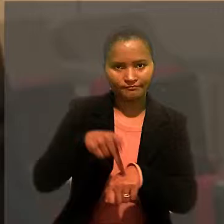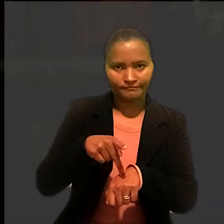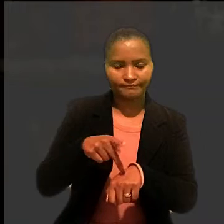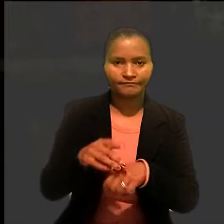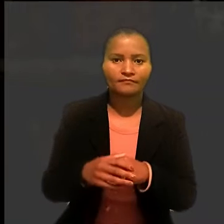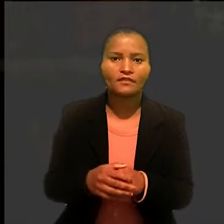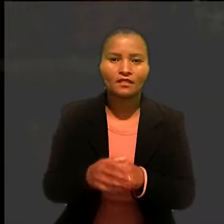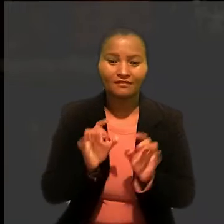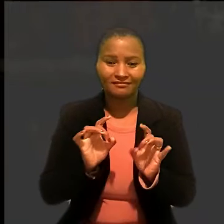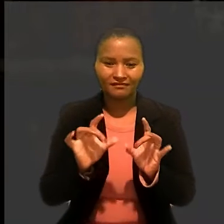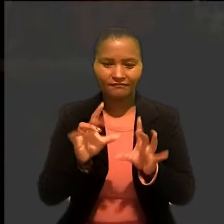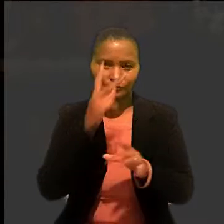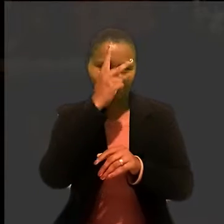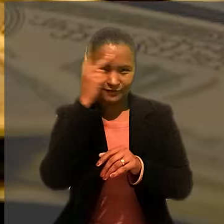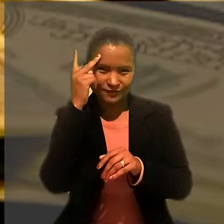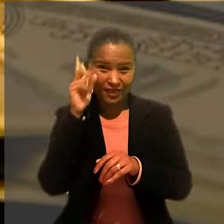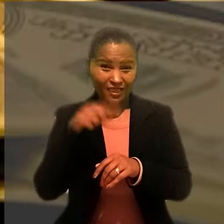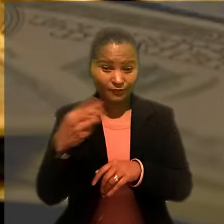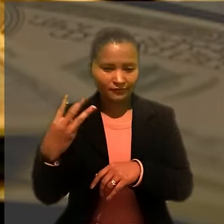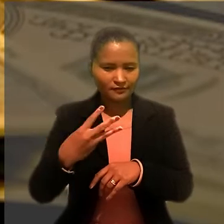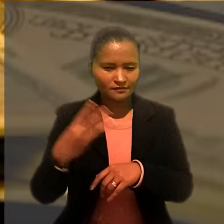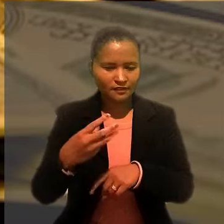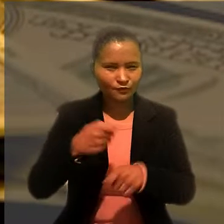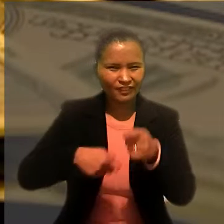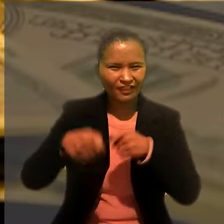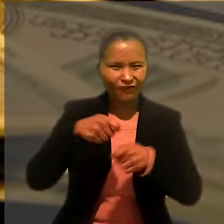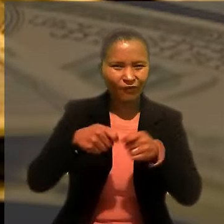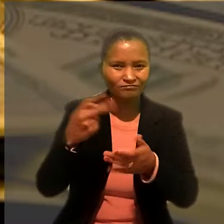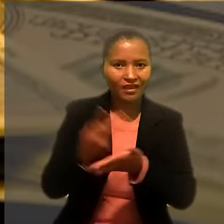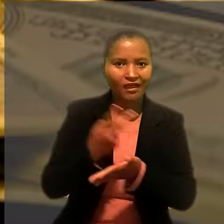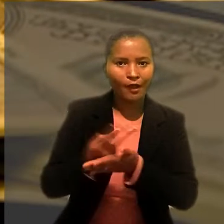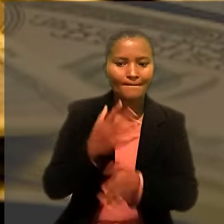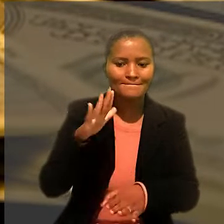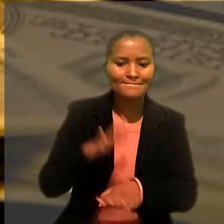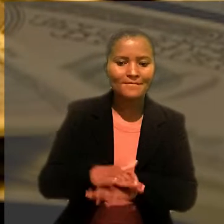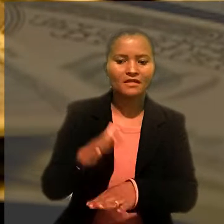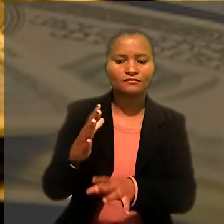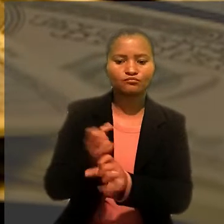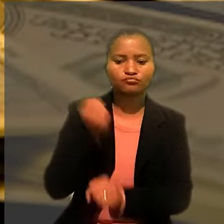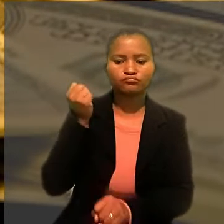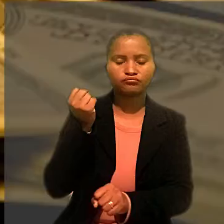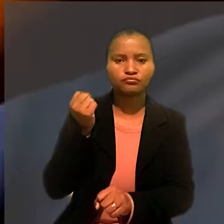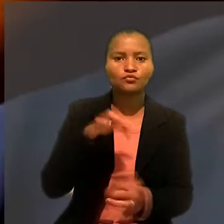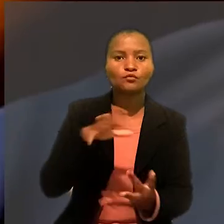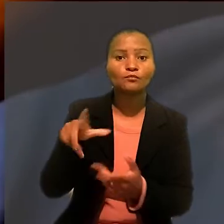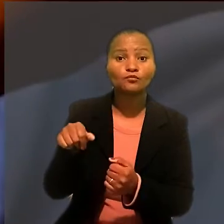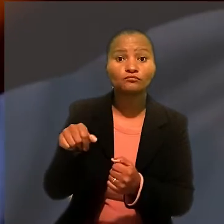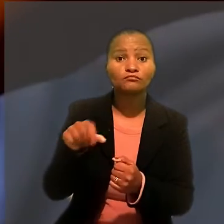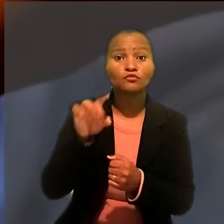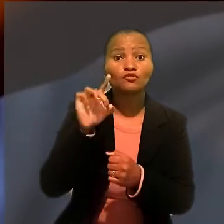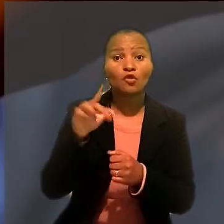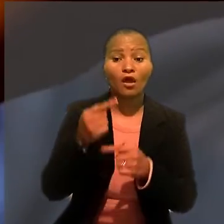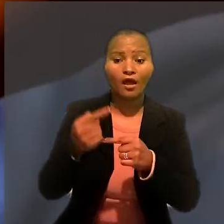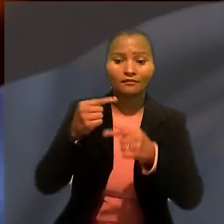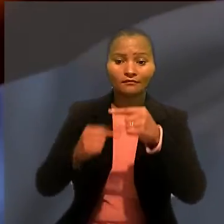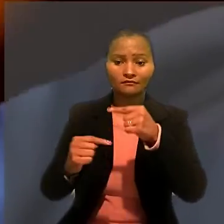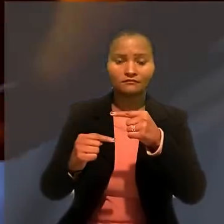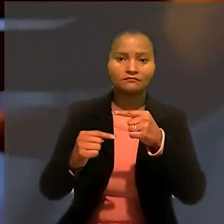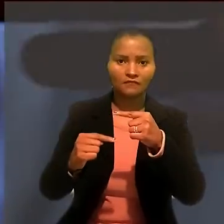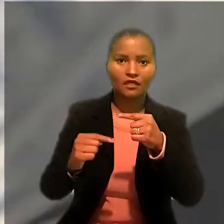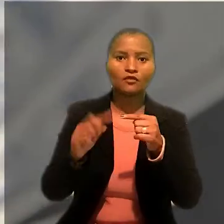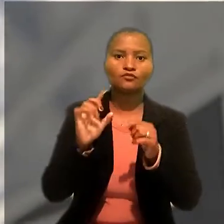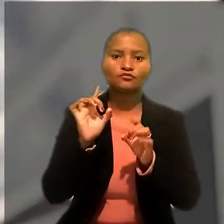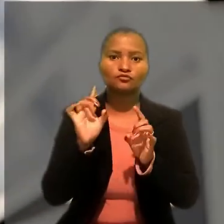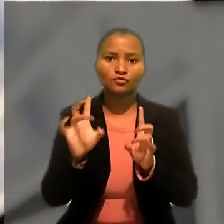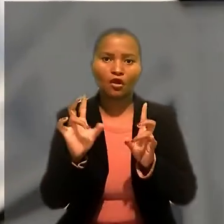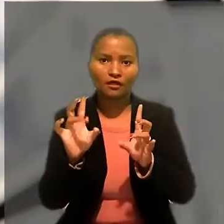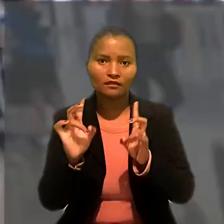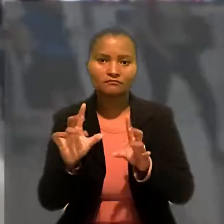O tráfico de pessoas é o terceiro negócio ilícito mais lucrativo do mundo, atrás apenas dos tráficos de drogas e de armas.